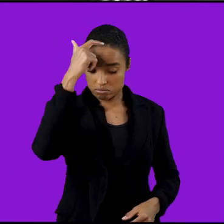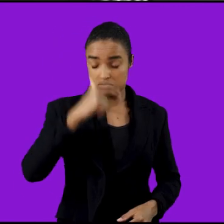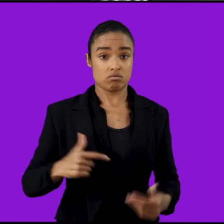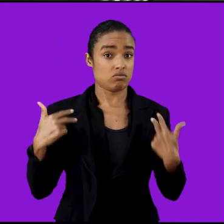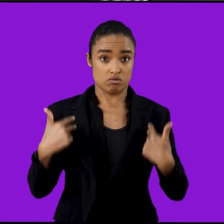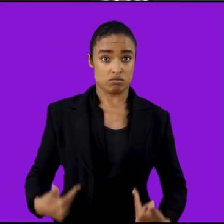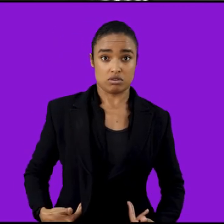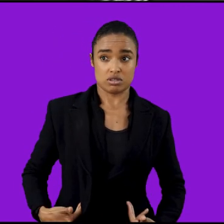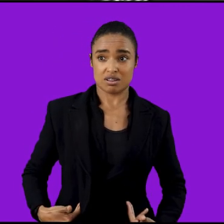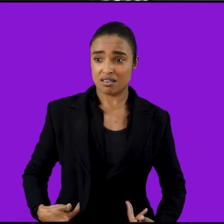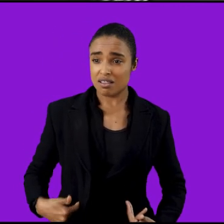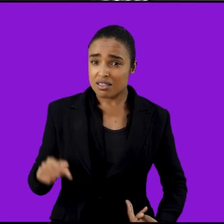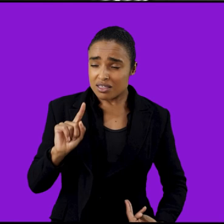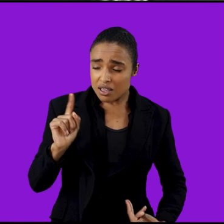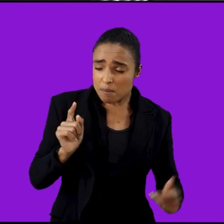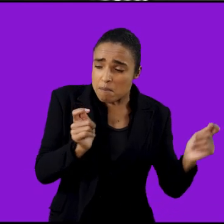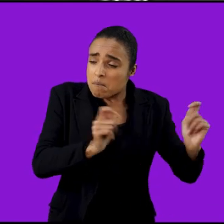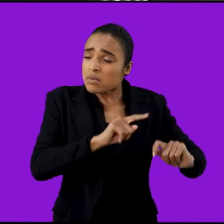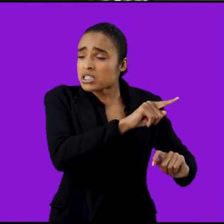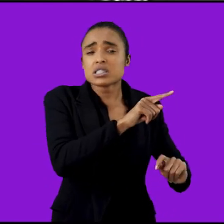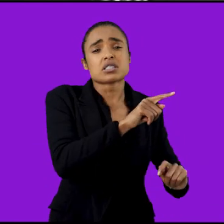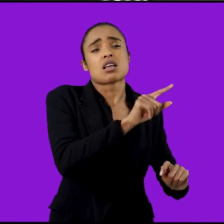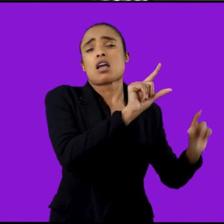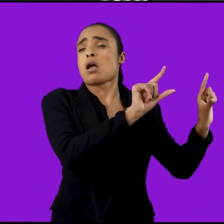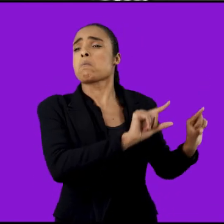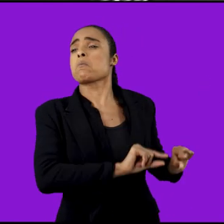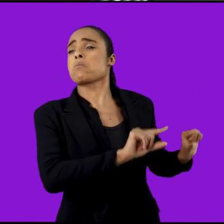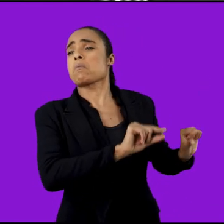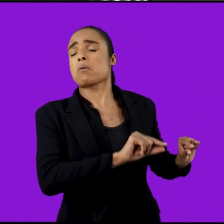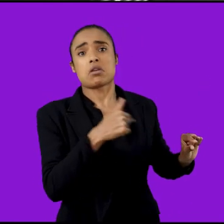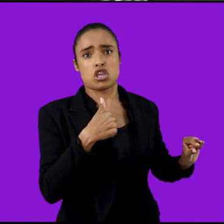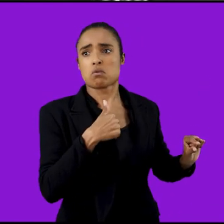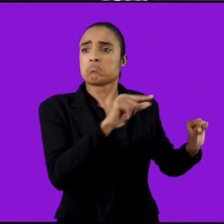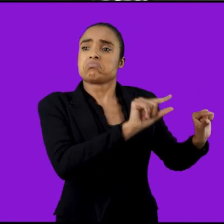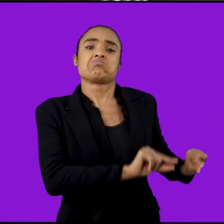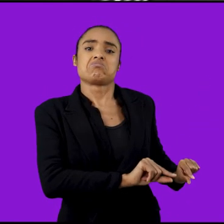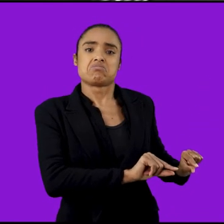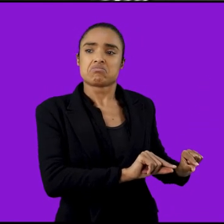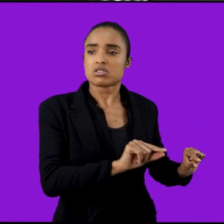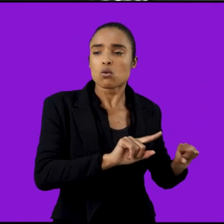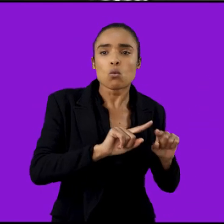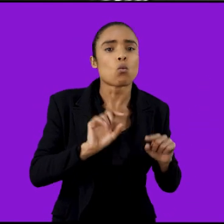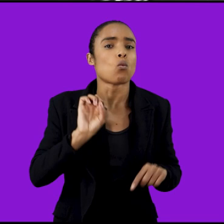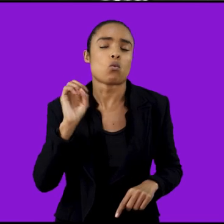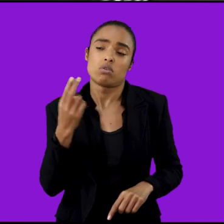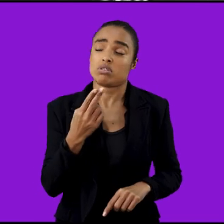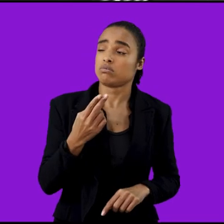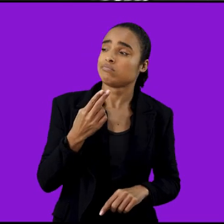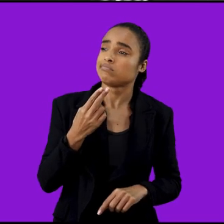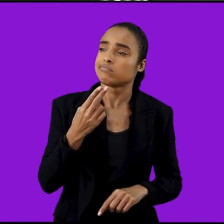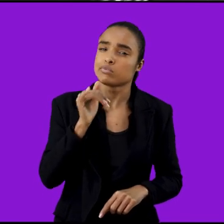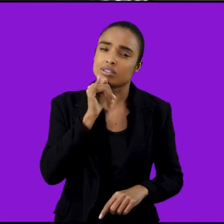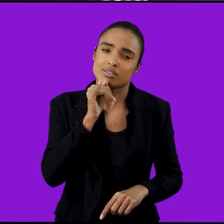Entendeu, não permitir que isso seja reduzido, seja vilipendiado, sabe tipo… fragmentado